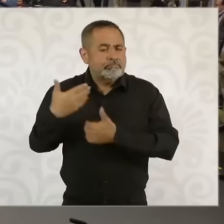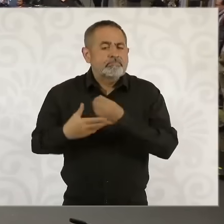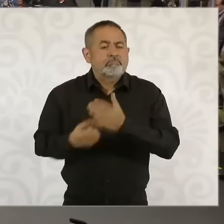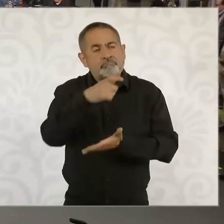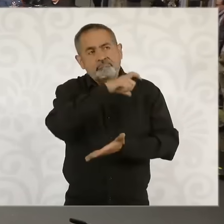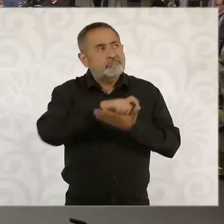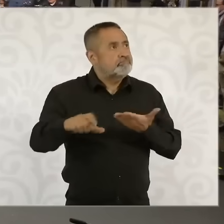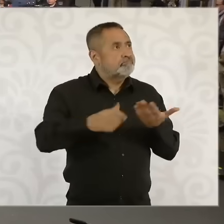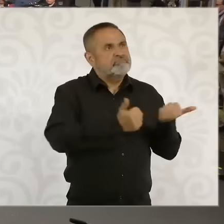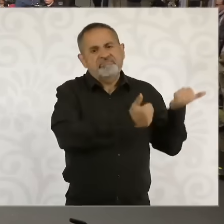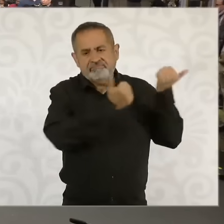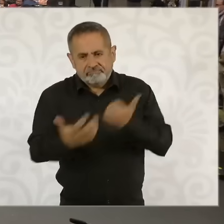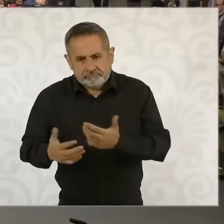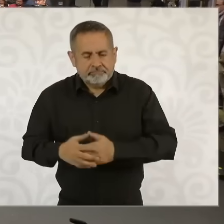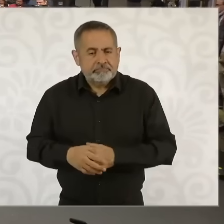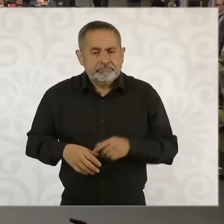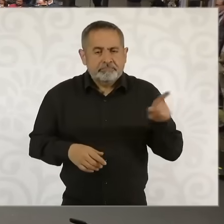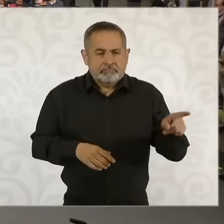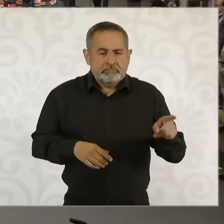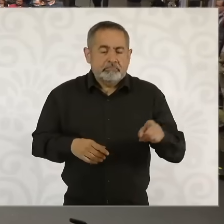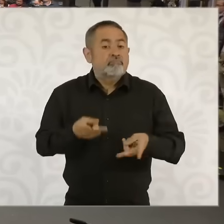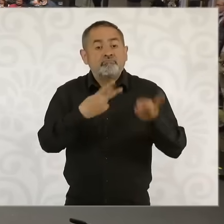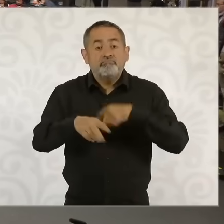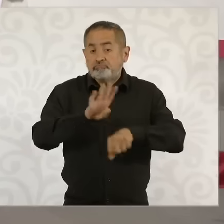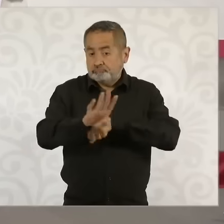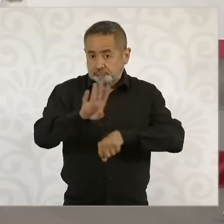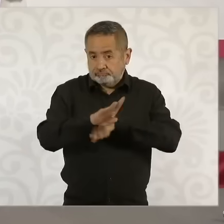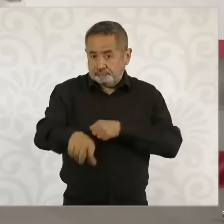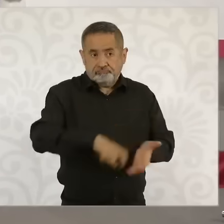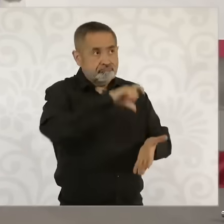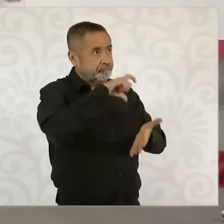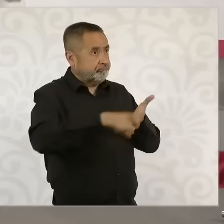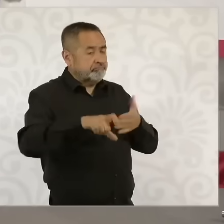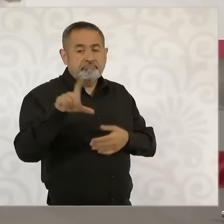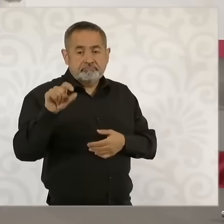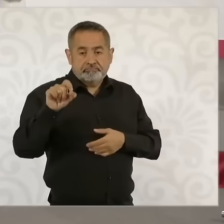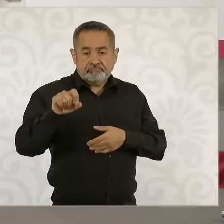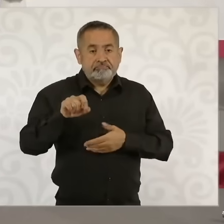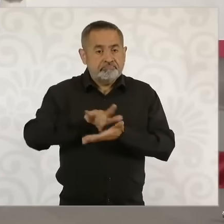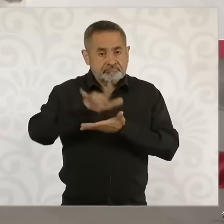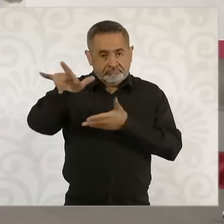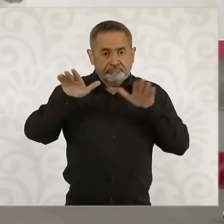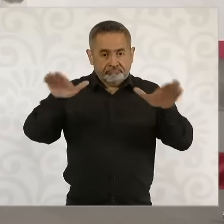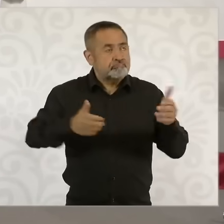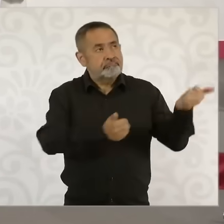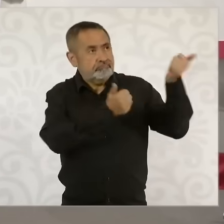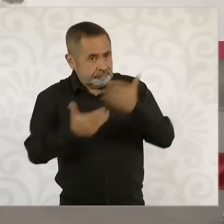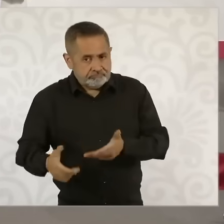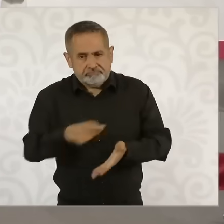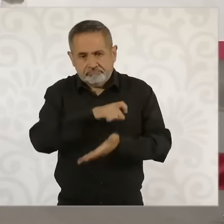de los aviones en Braer que son de Brasil, son 20 y van a ir llegando poco a poco. En la medida que